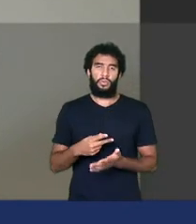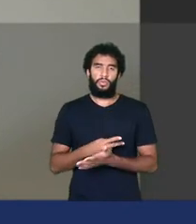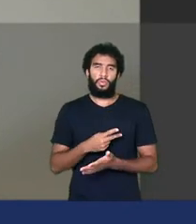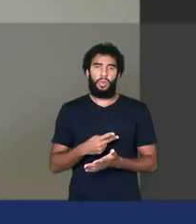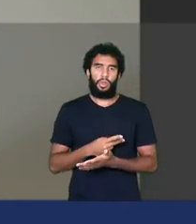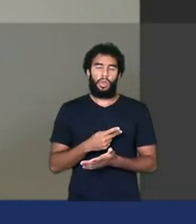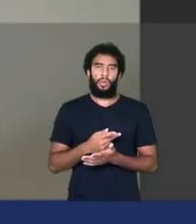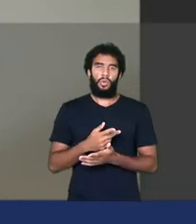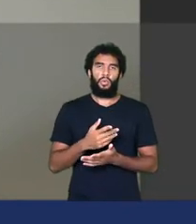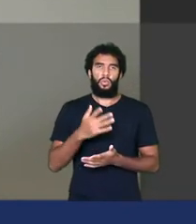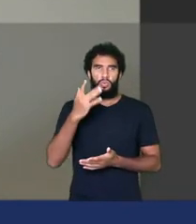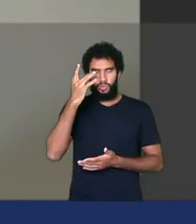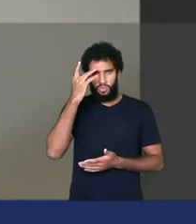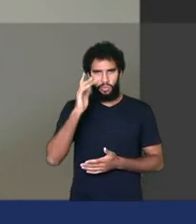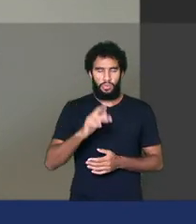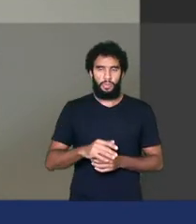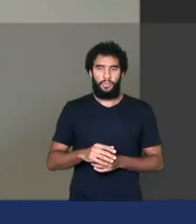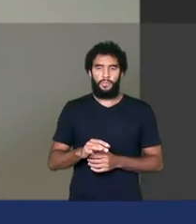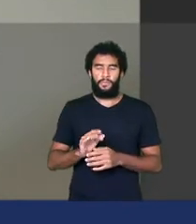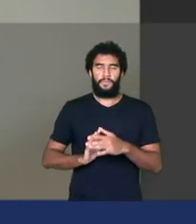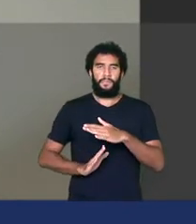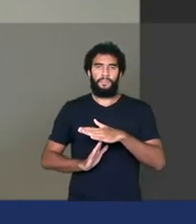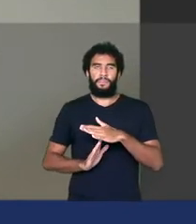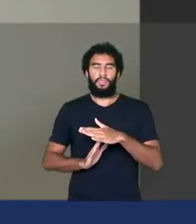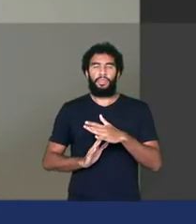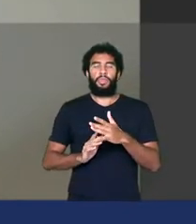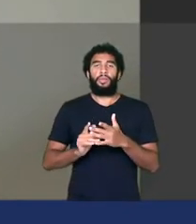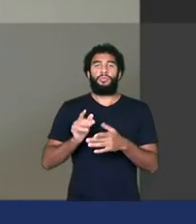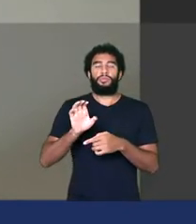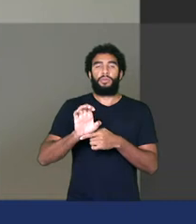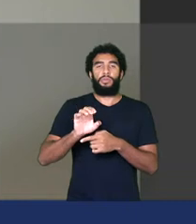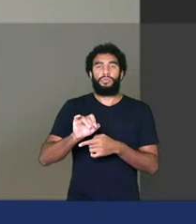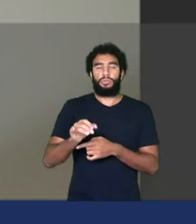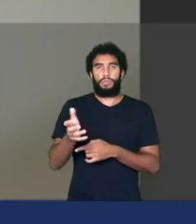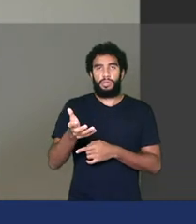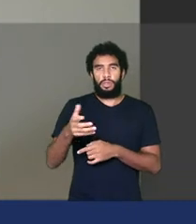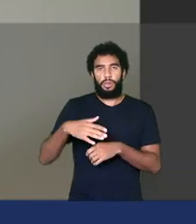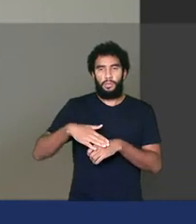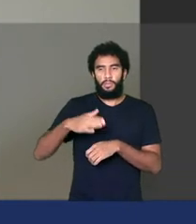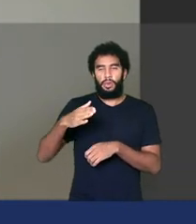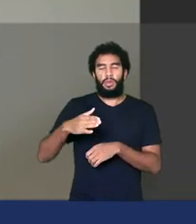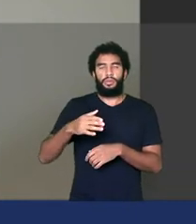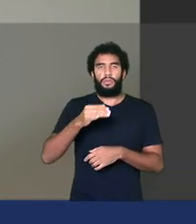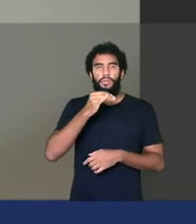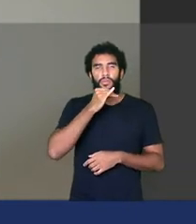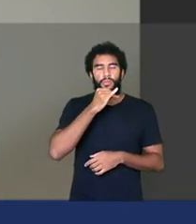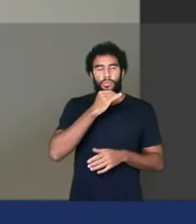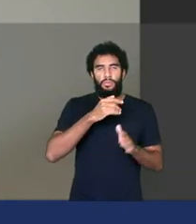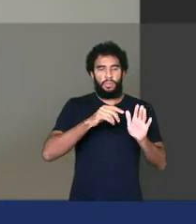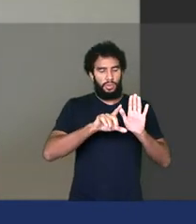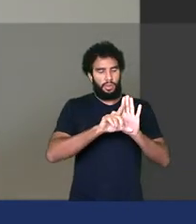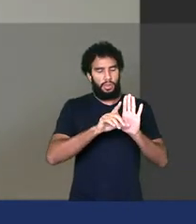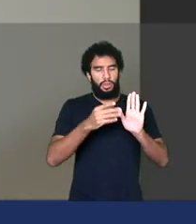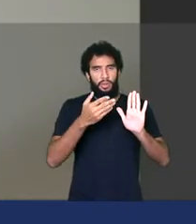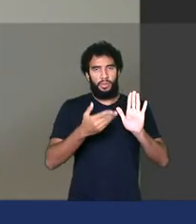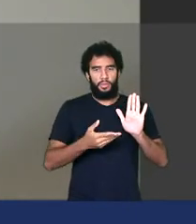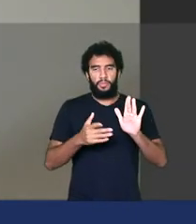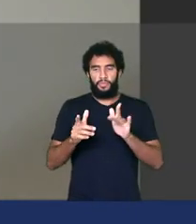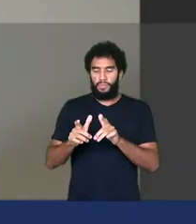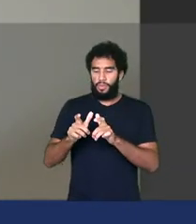COMO ESTÁ É QUE LIMITA O DESENVOLVIMENTO DOS ESTADOS CASO ELES QUEIRAM COLOCAR MAIS DE UM CASSINO. POR EXEMPLO, PELA LEGISLAÇÃO A MAIORIA